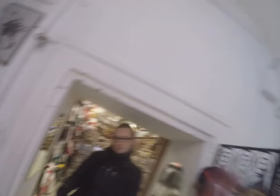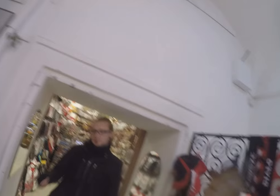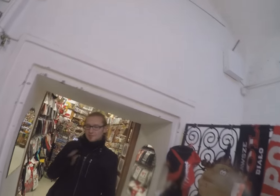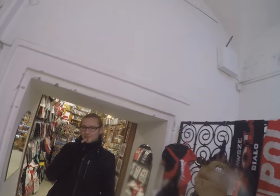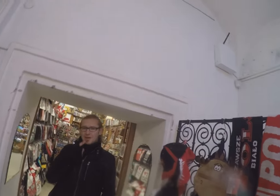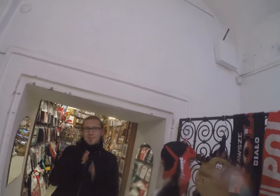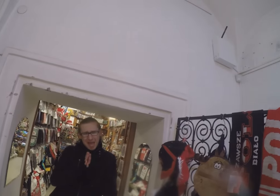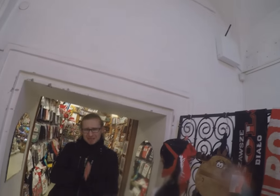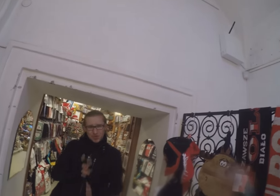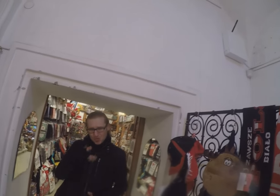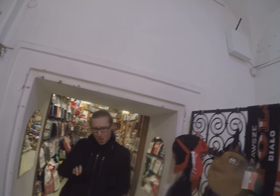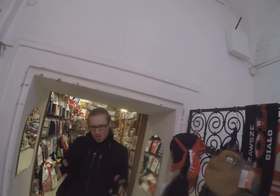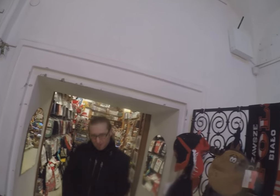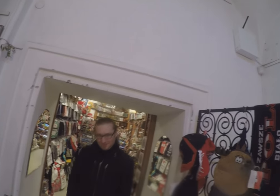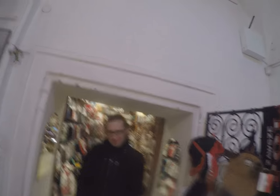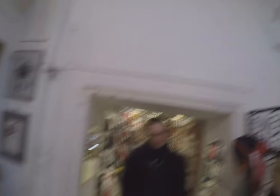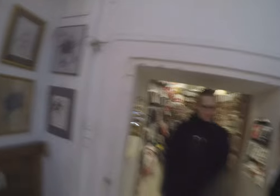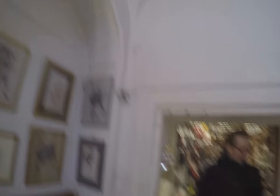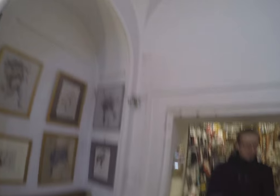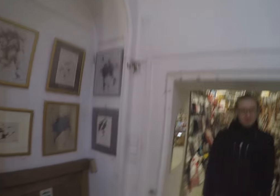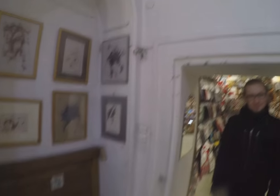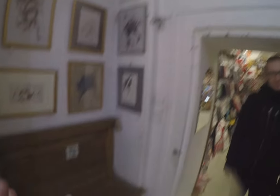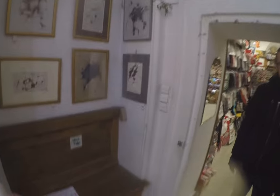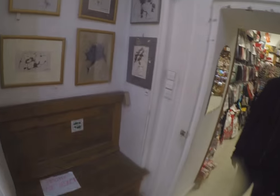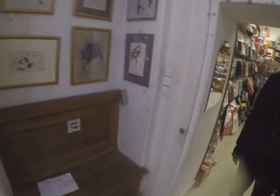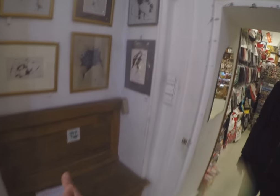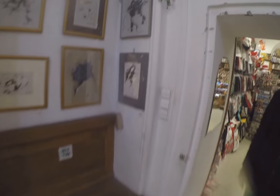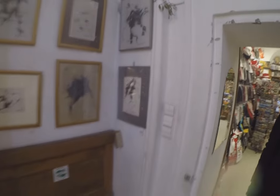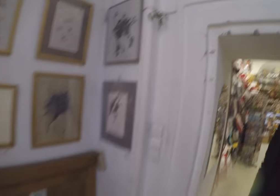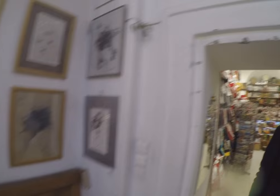Dort steht: "Bitte nicht sitzen!"